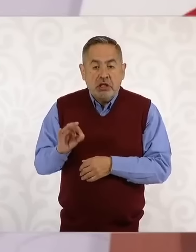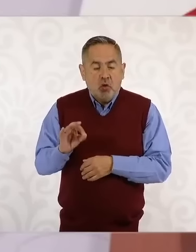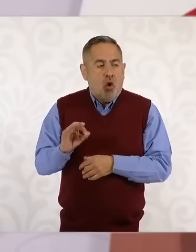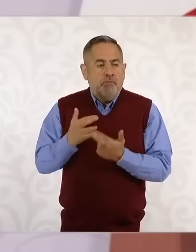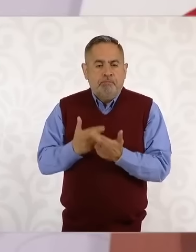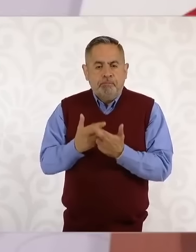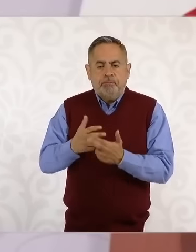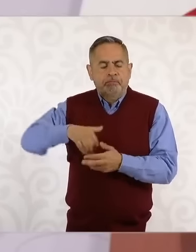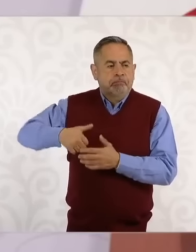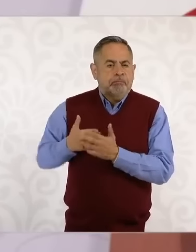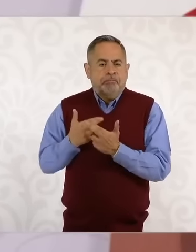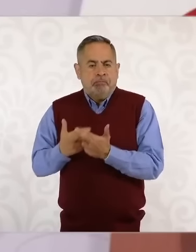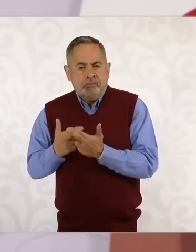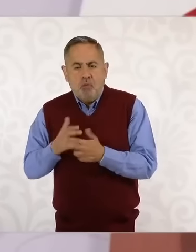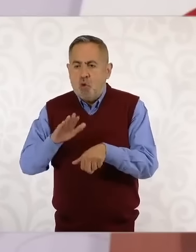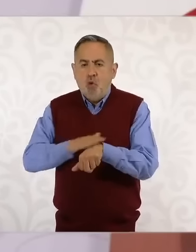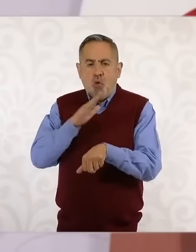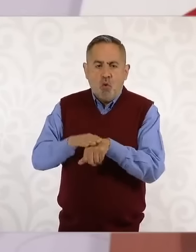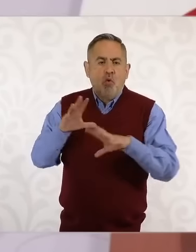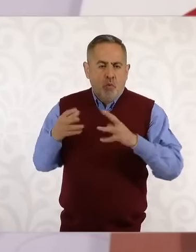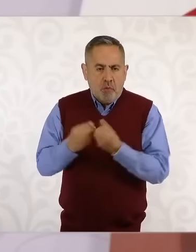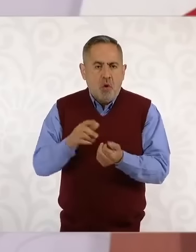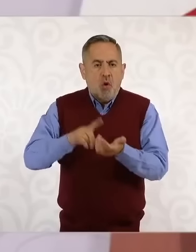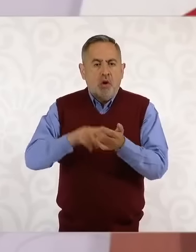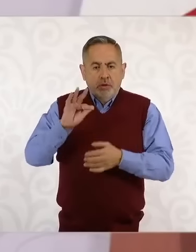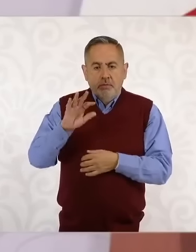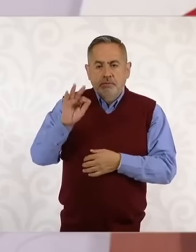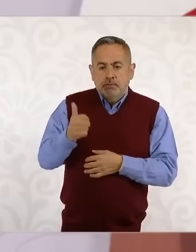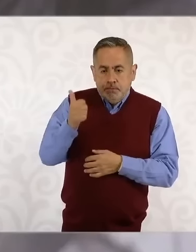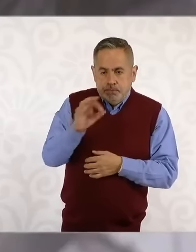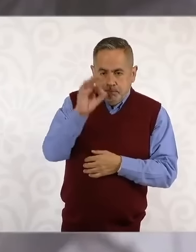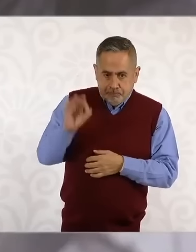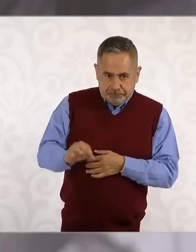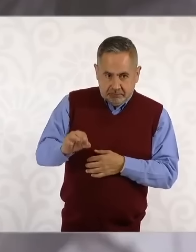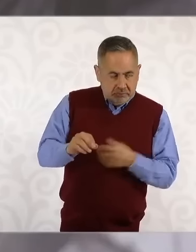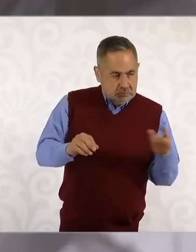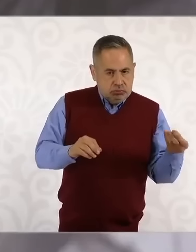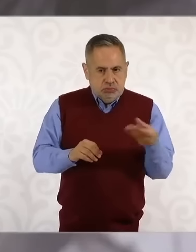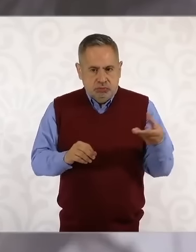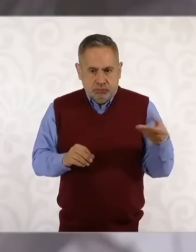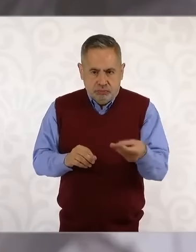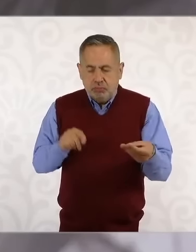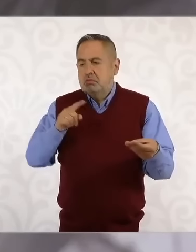para la generación para cumplir con ese 46% adicional que van a proveer la iniciativa privada